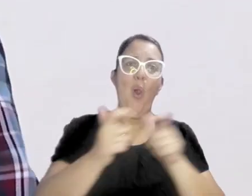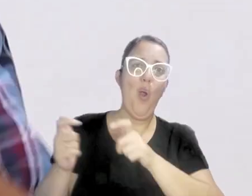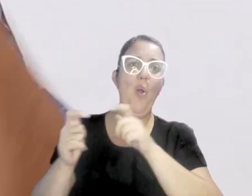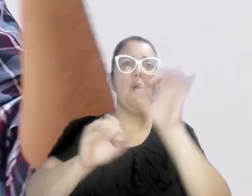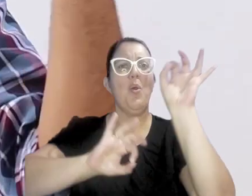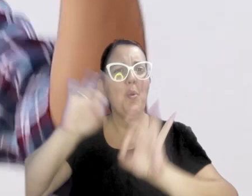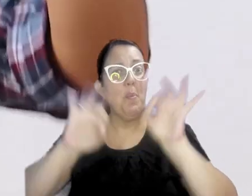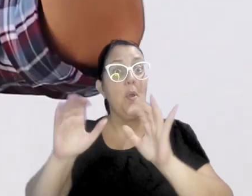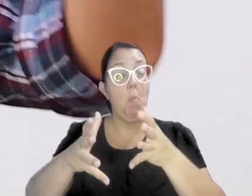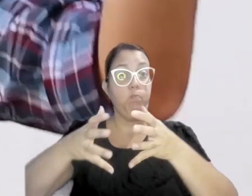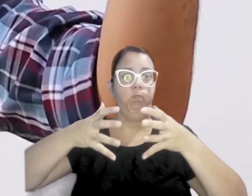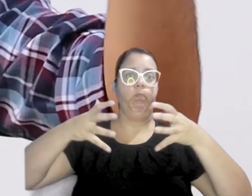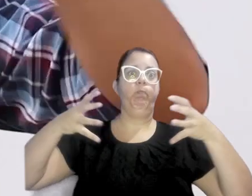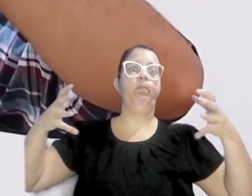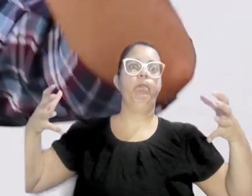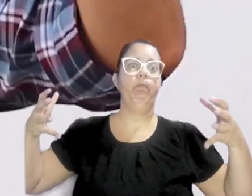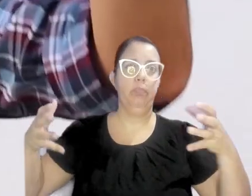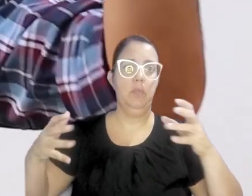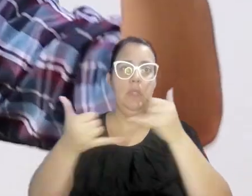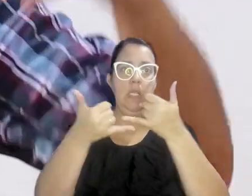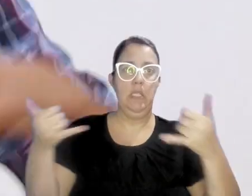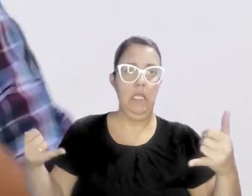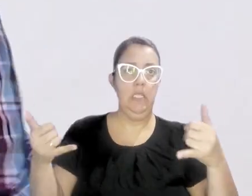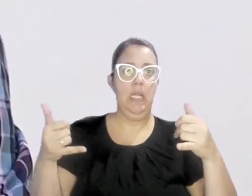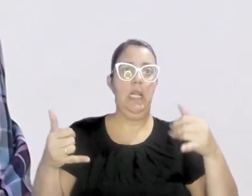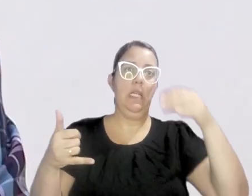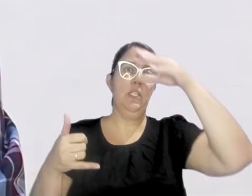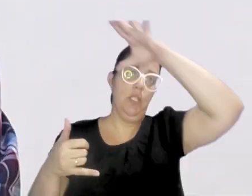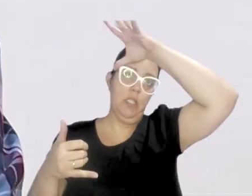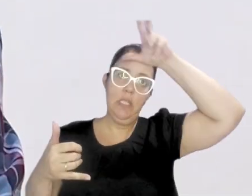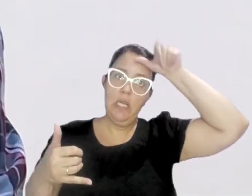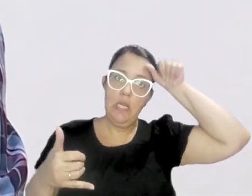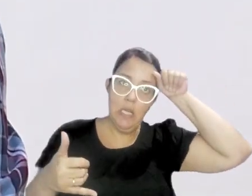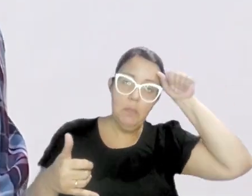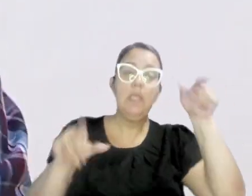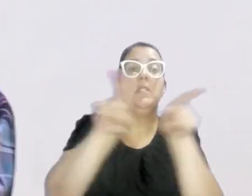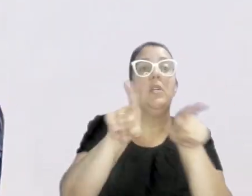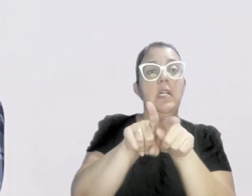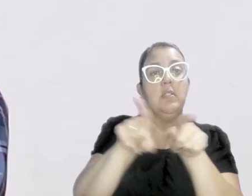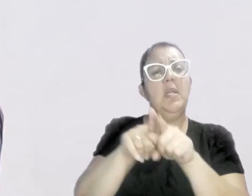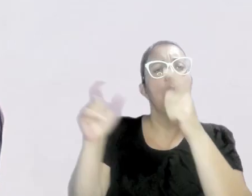seja dos projetos maiores, das hidrelétricas na Amazônia, até os empreendimentos de impacto mais local,